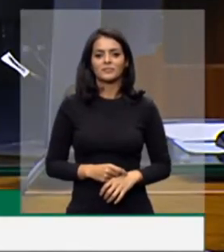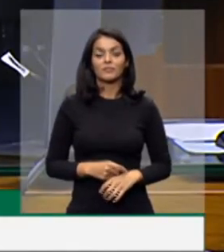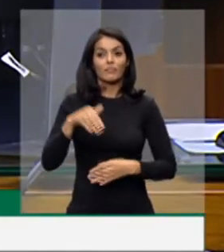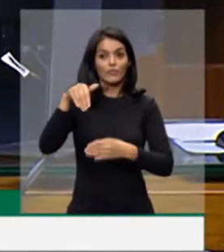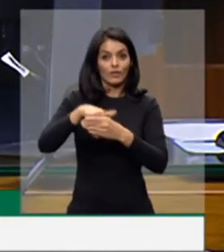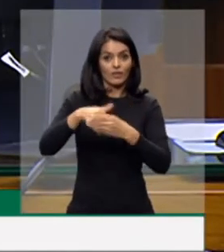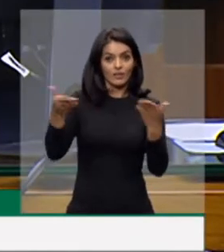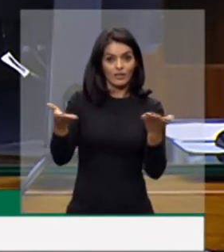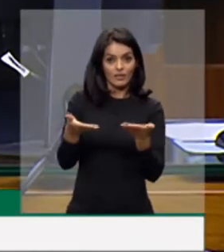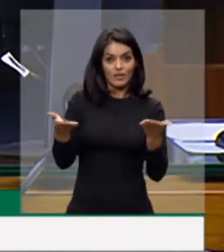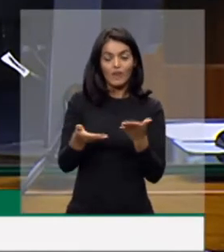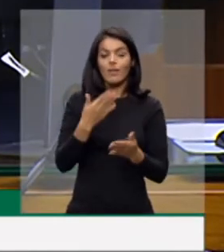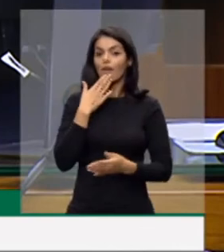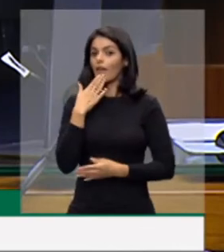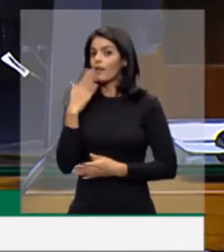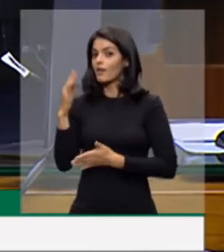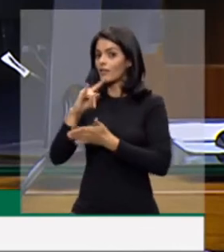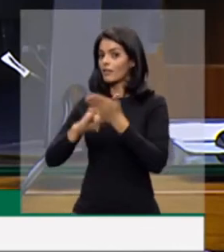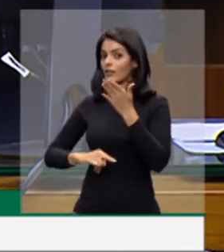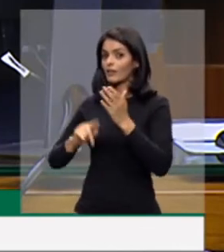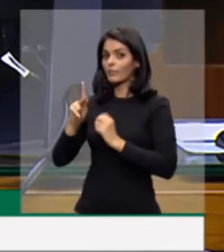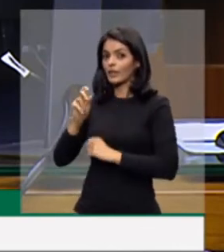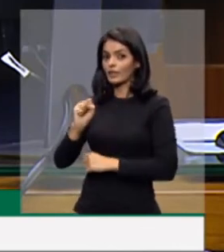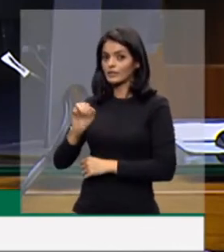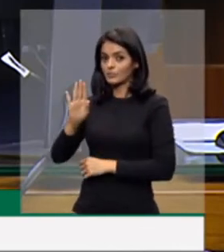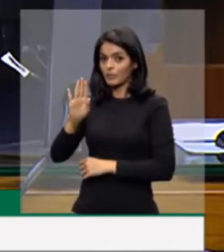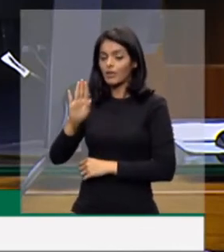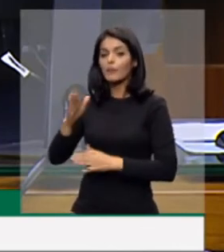DOU TEMPO COMO LÍDER. -- MAIS 30 SEGUNDOS. VOTAÇÃO AGORA, QUE OS DEPUTADOS ESTÃO FAZENDO É